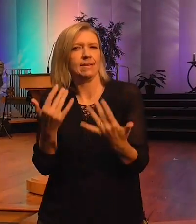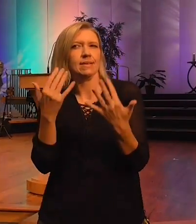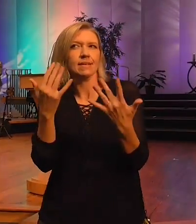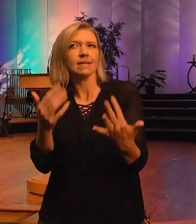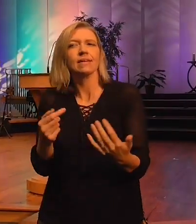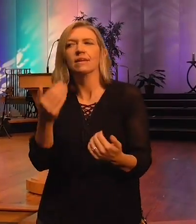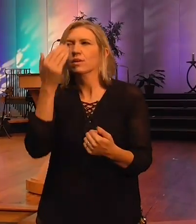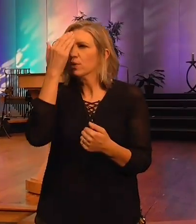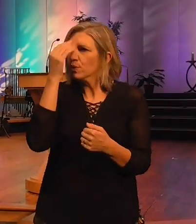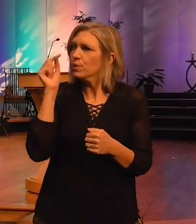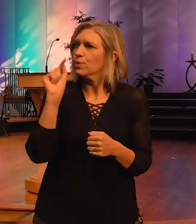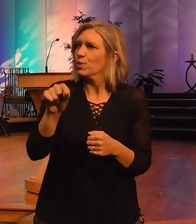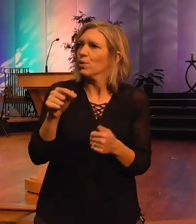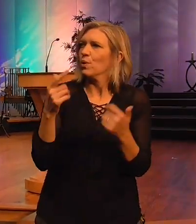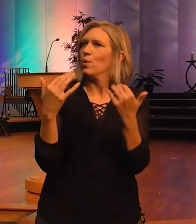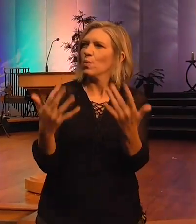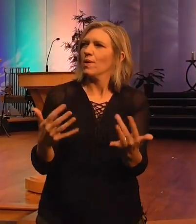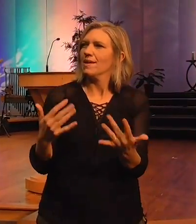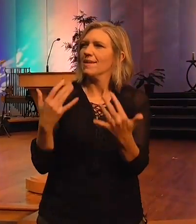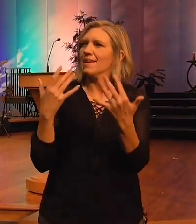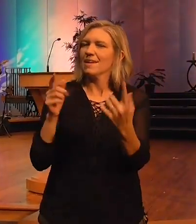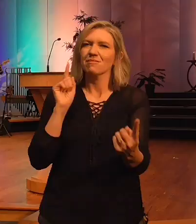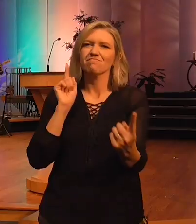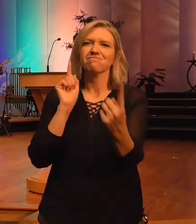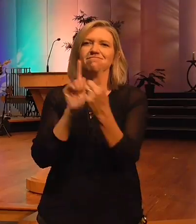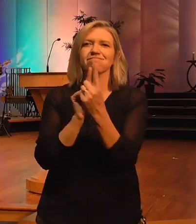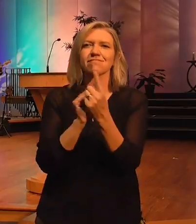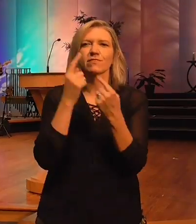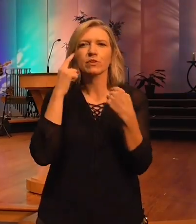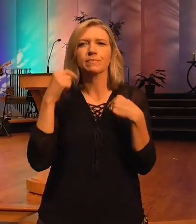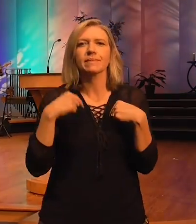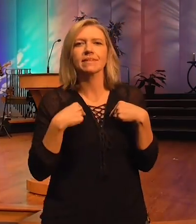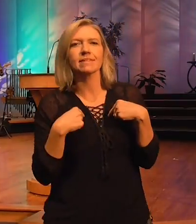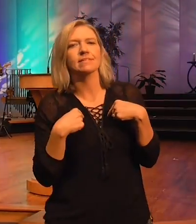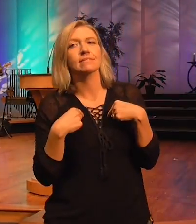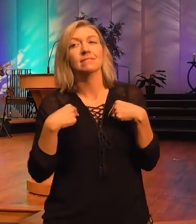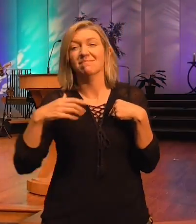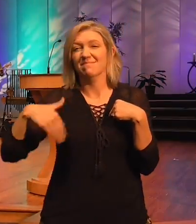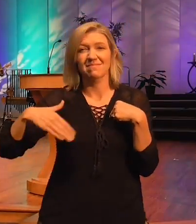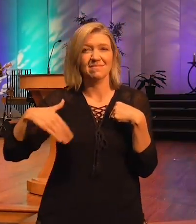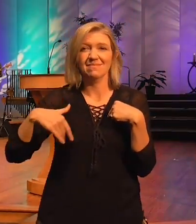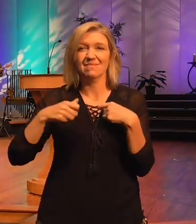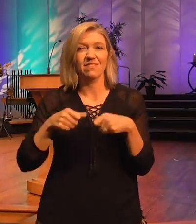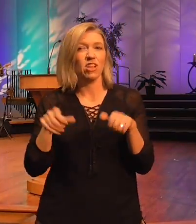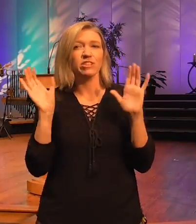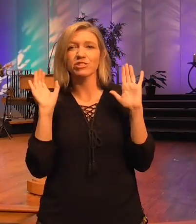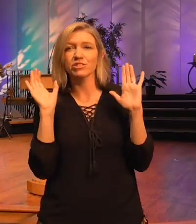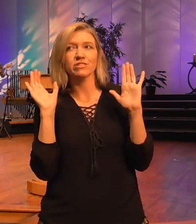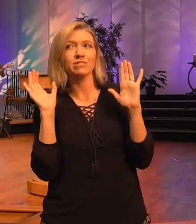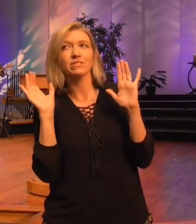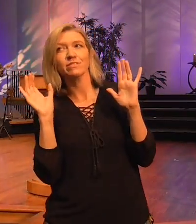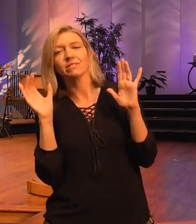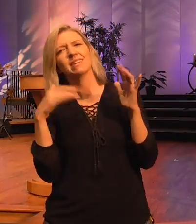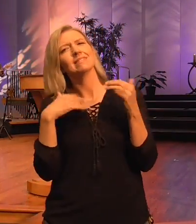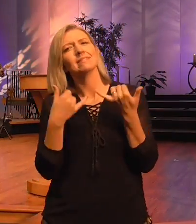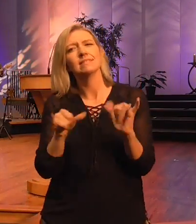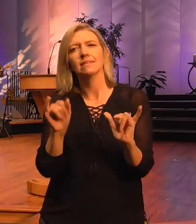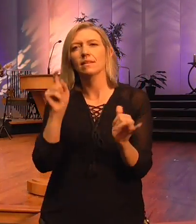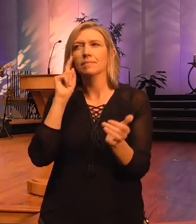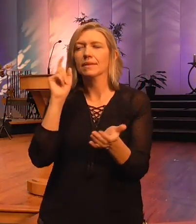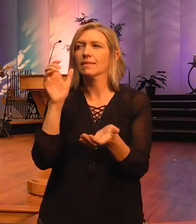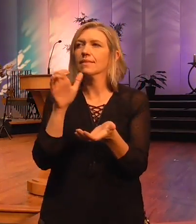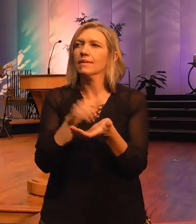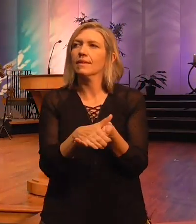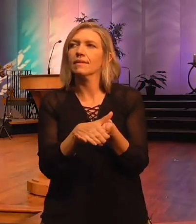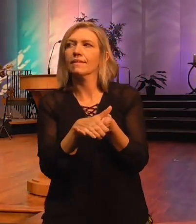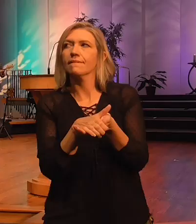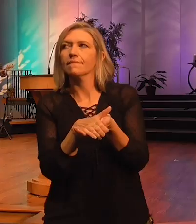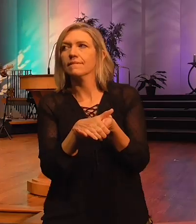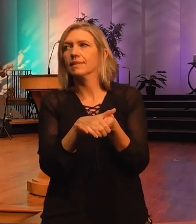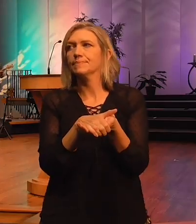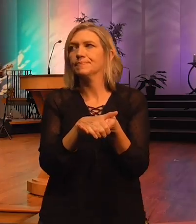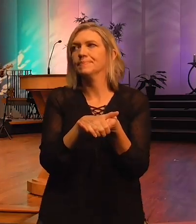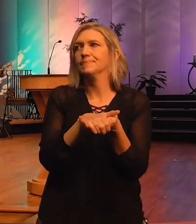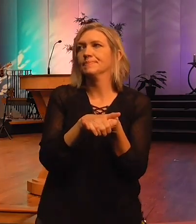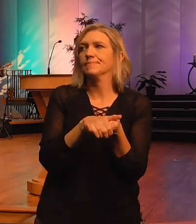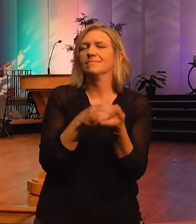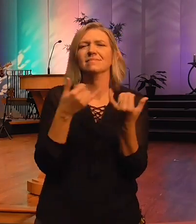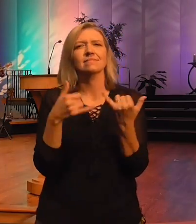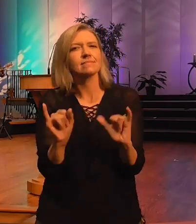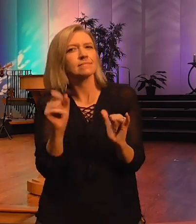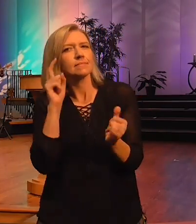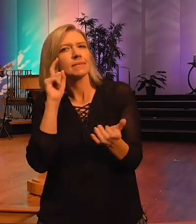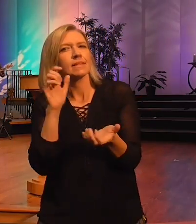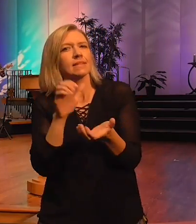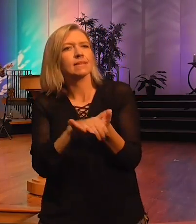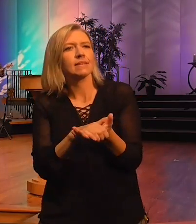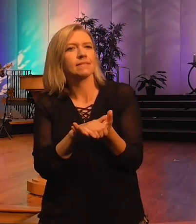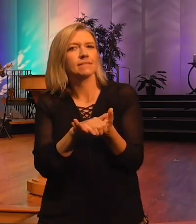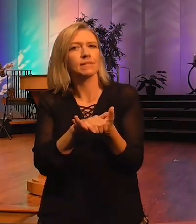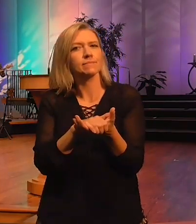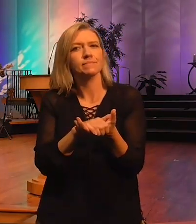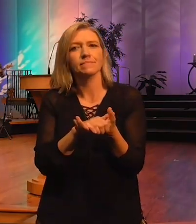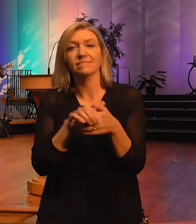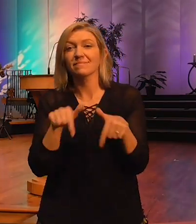Sabía que me esperabas Yo todavía creo Todavía creo Todavía creo que no